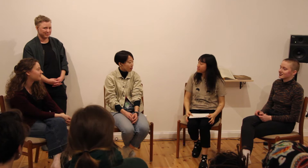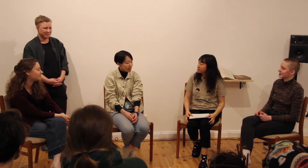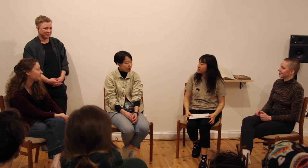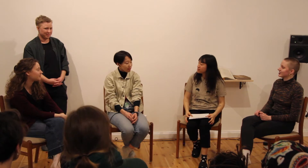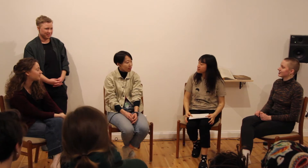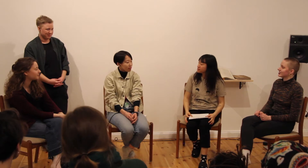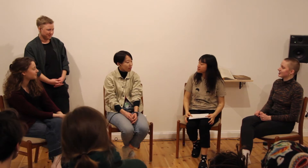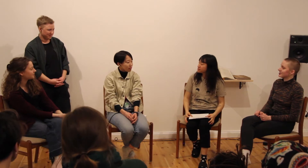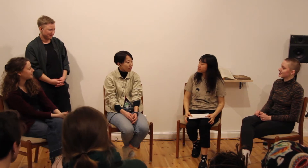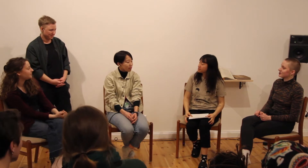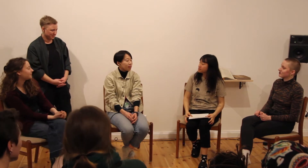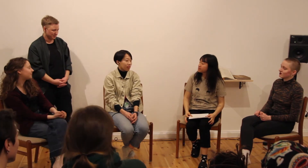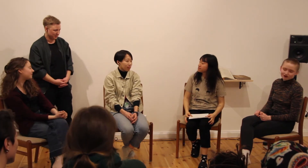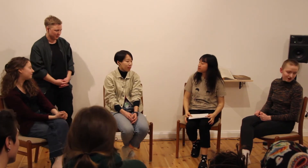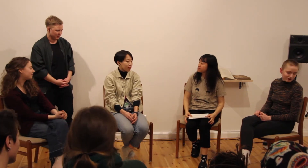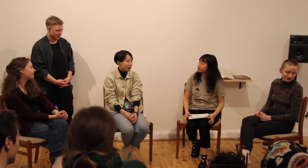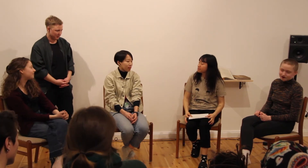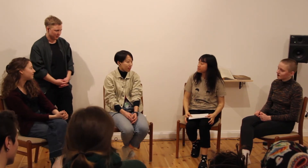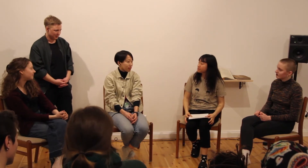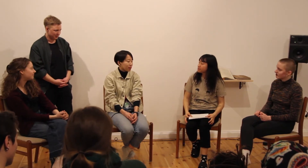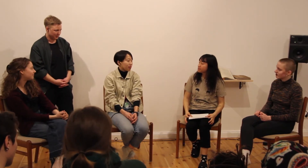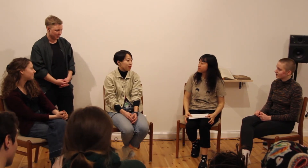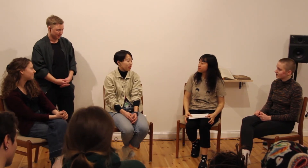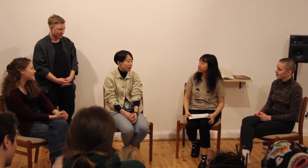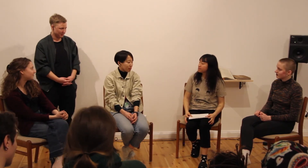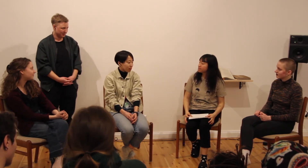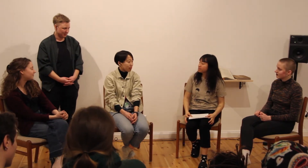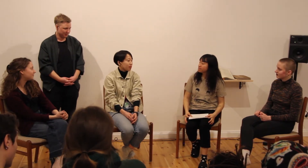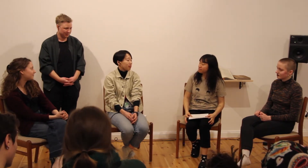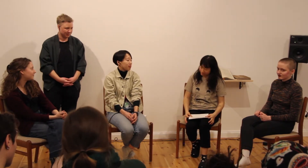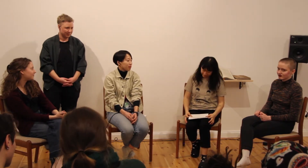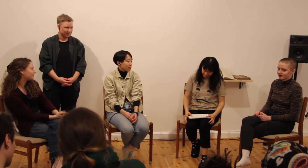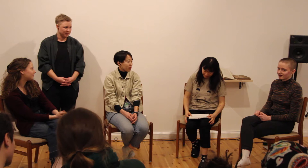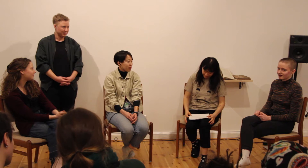wie die Arbeit war an dem Film? Wie es dir geht, auch mit der Perspektive darauf, dass der Film etwas älter ist.